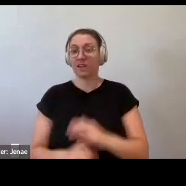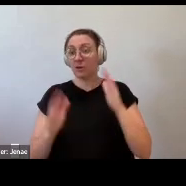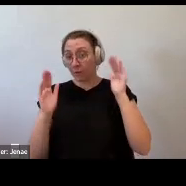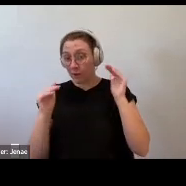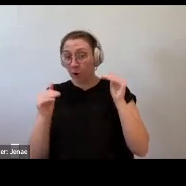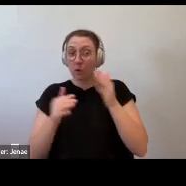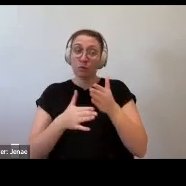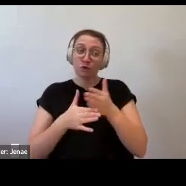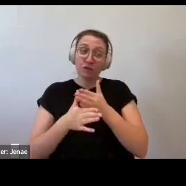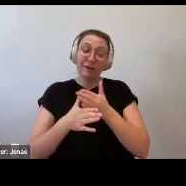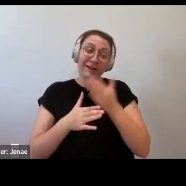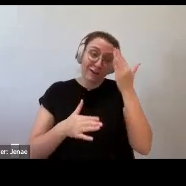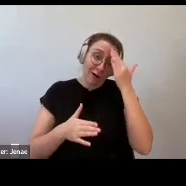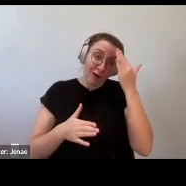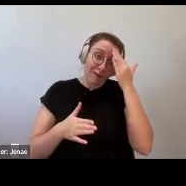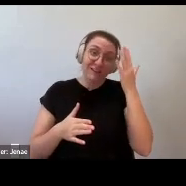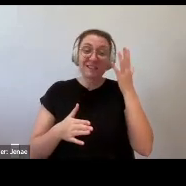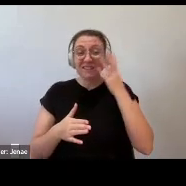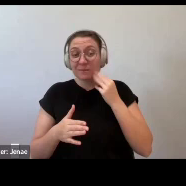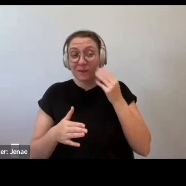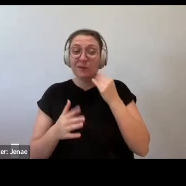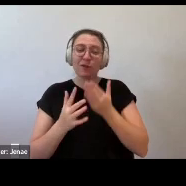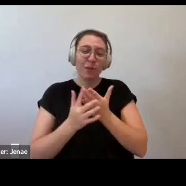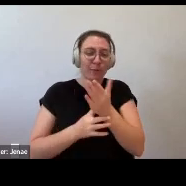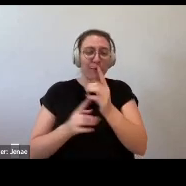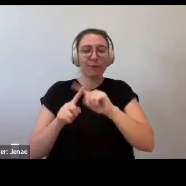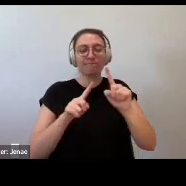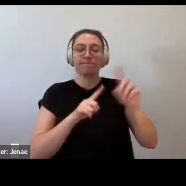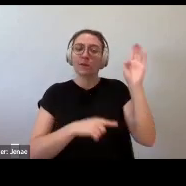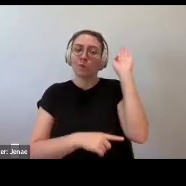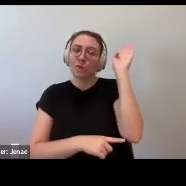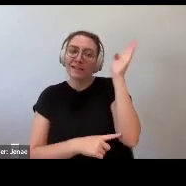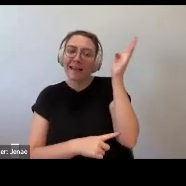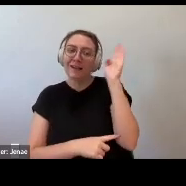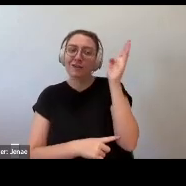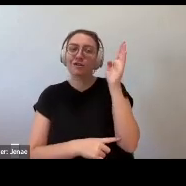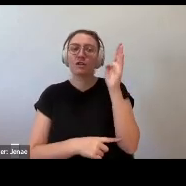conocimientos y experiencias mediante presentaciones y presentaciones destacadas, estas sesiones inspiren